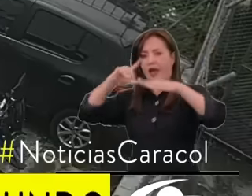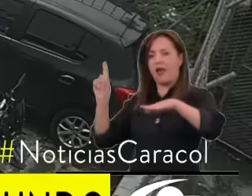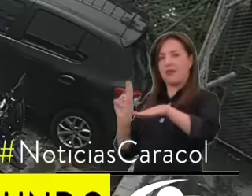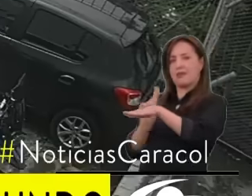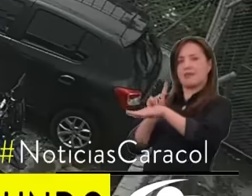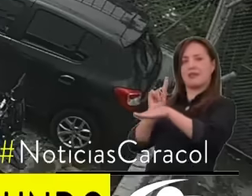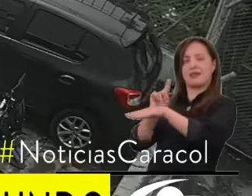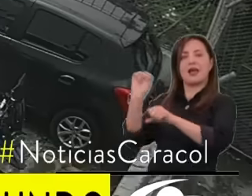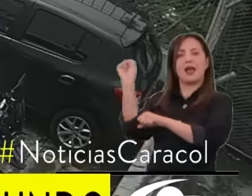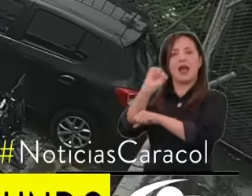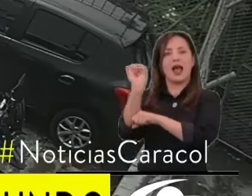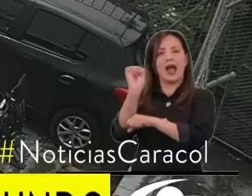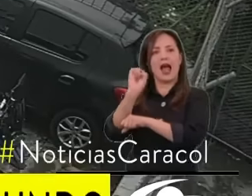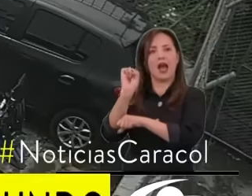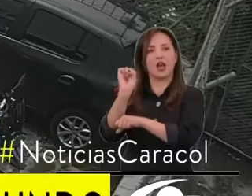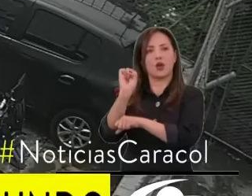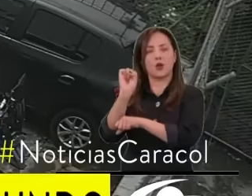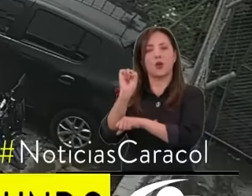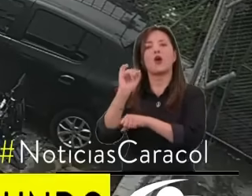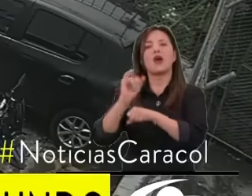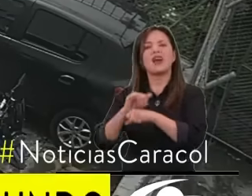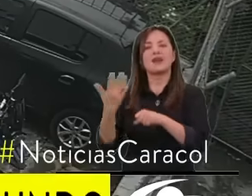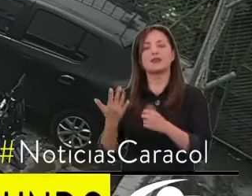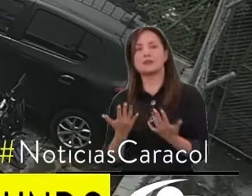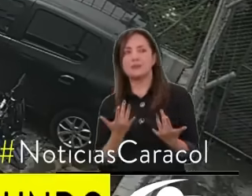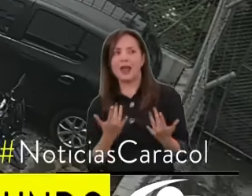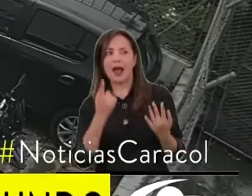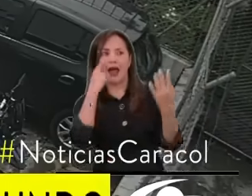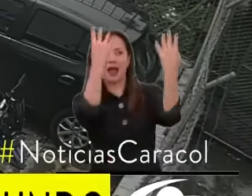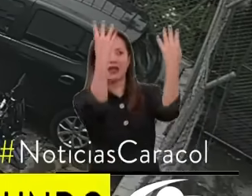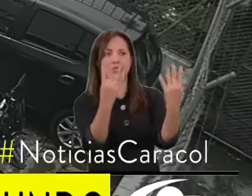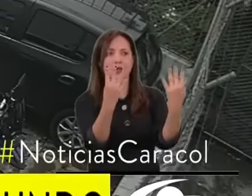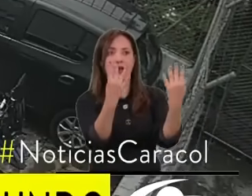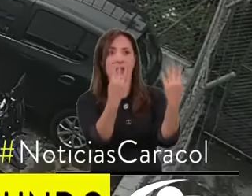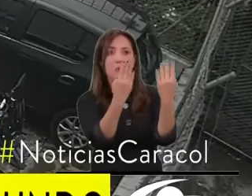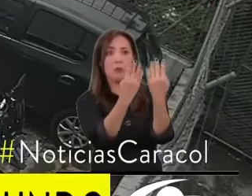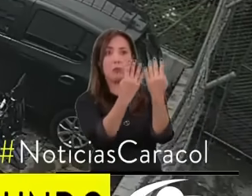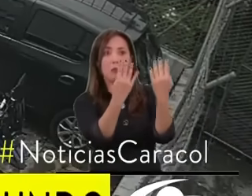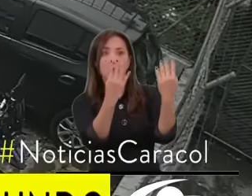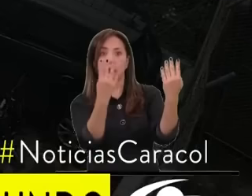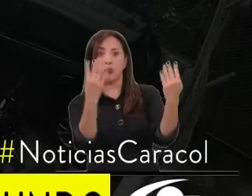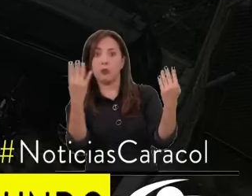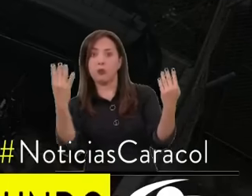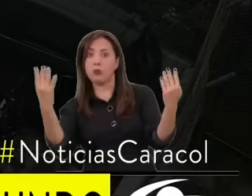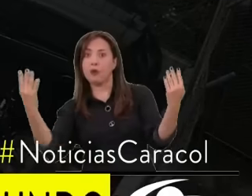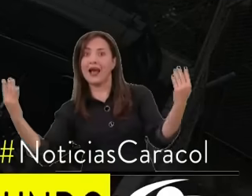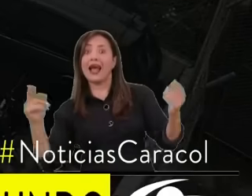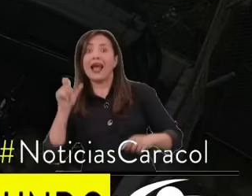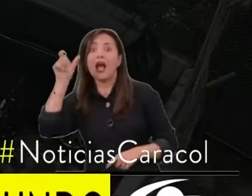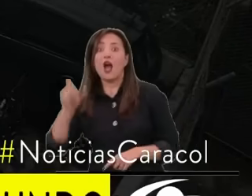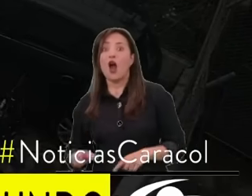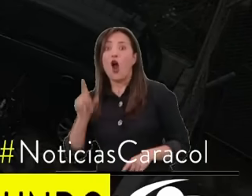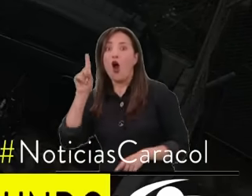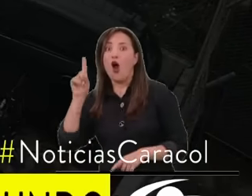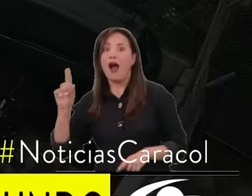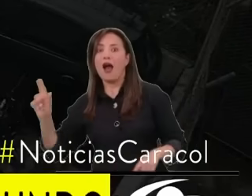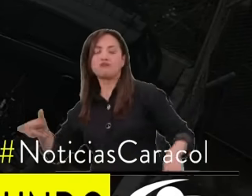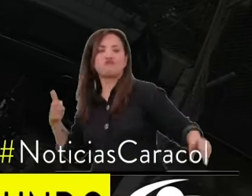mañana un vehículo llega a dejar los almuerzos de los trabajadores y observe estos tres sujetos vestidos de blanco qué se acercan y se ocultan